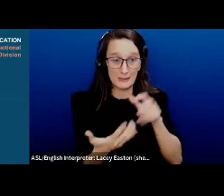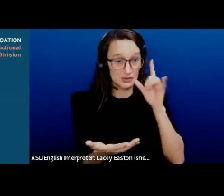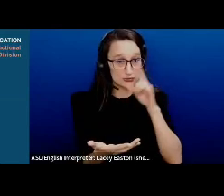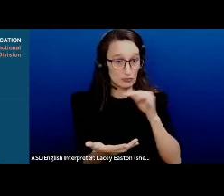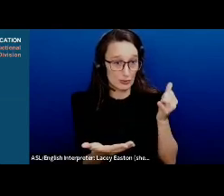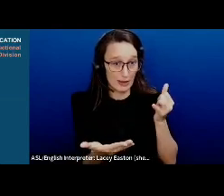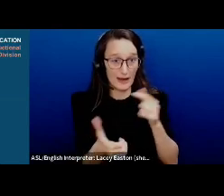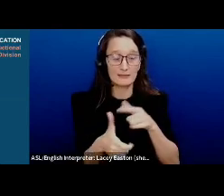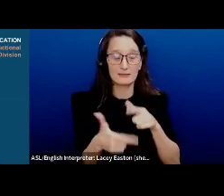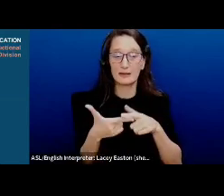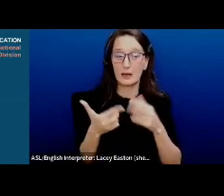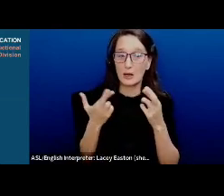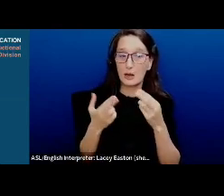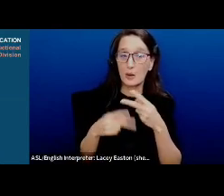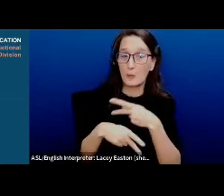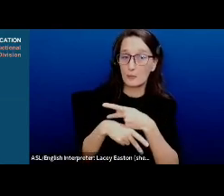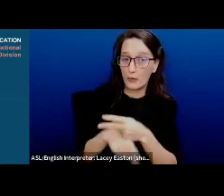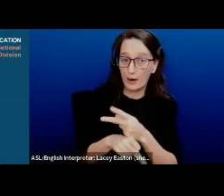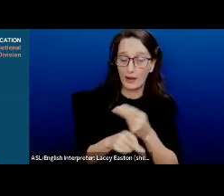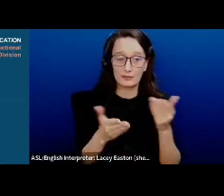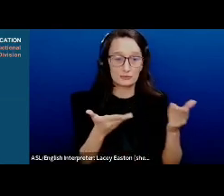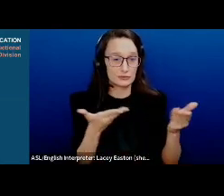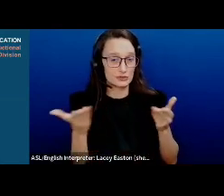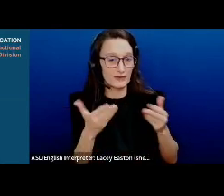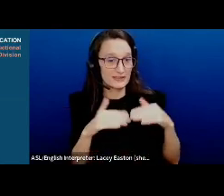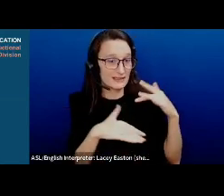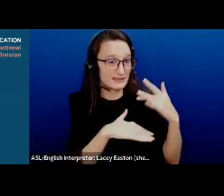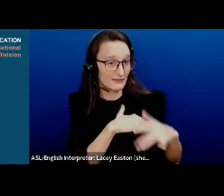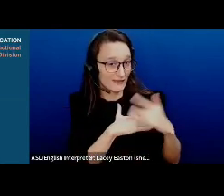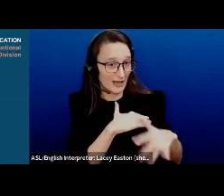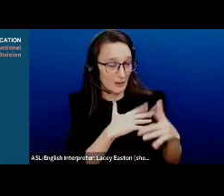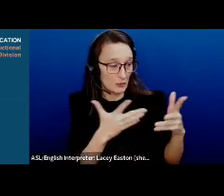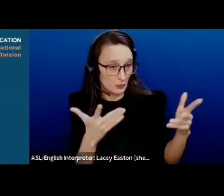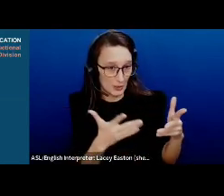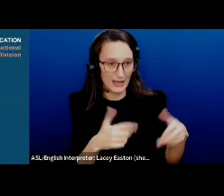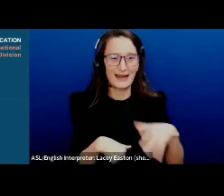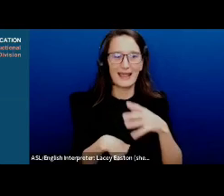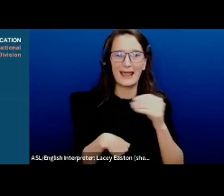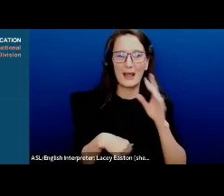servicios disponibles y darán una descripción general de IMODS,